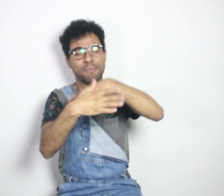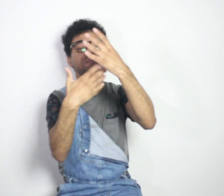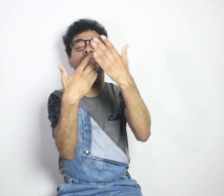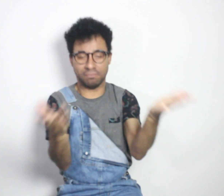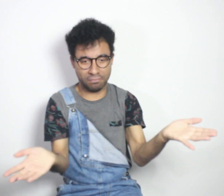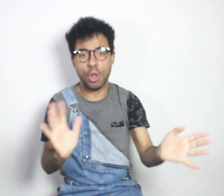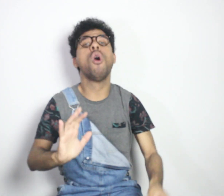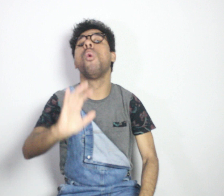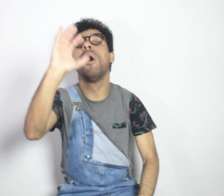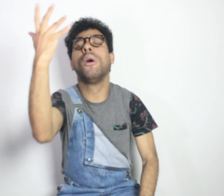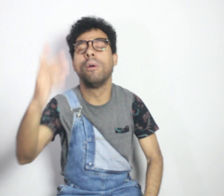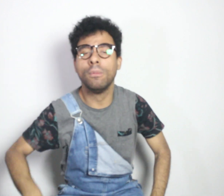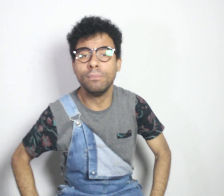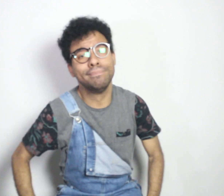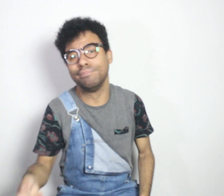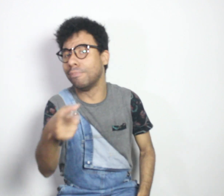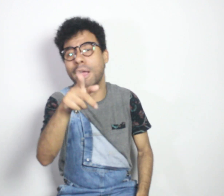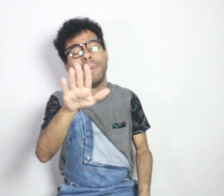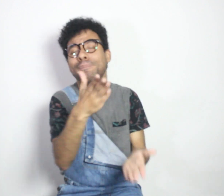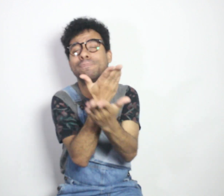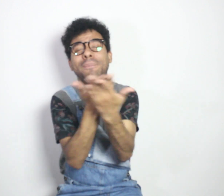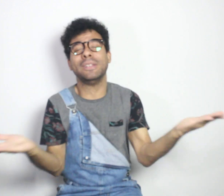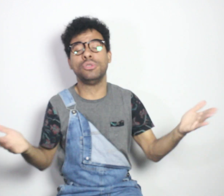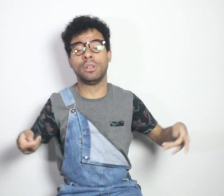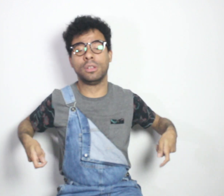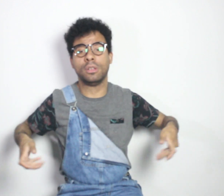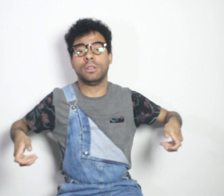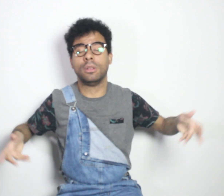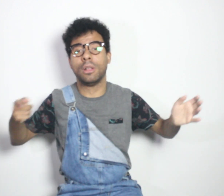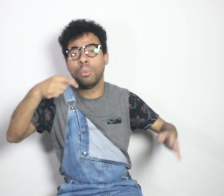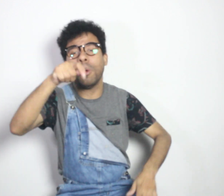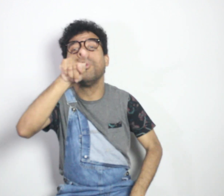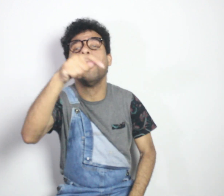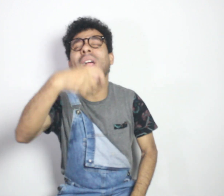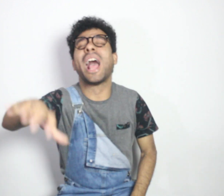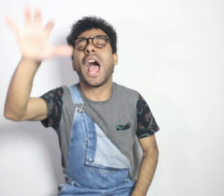Que acontece! depois é deficiência cadeirante!